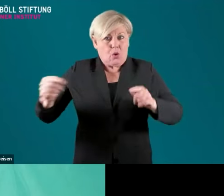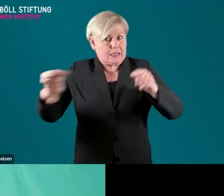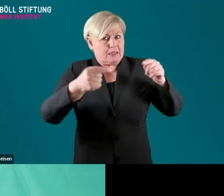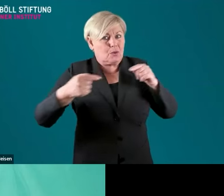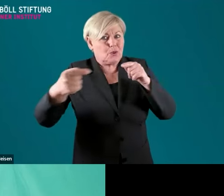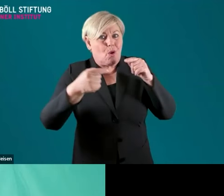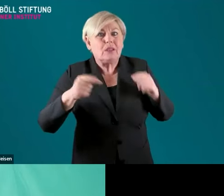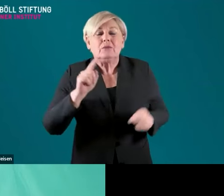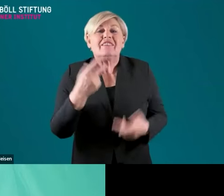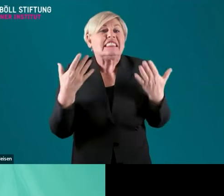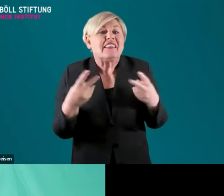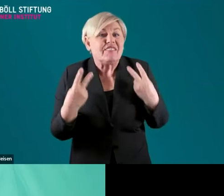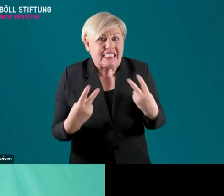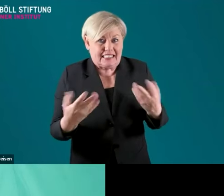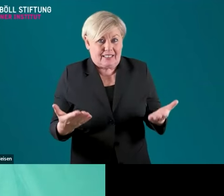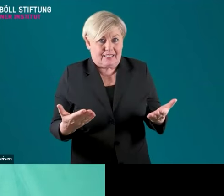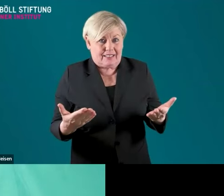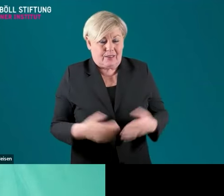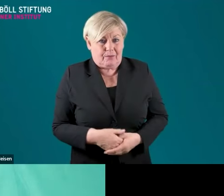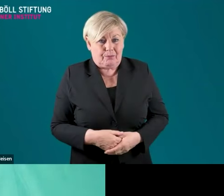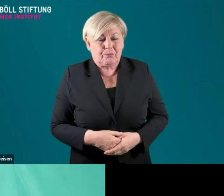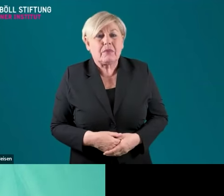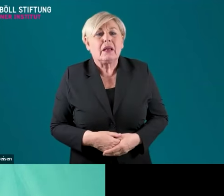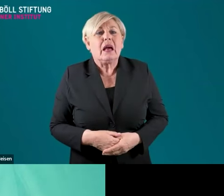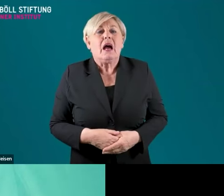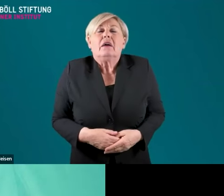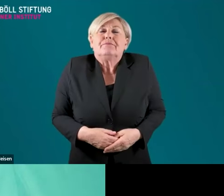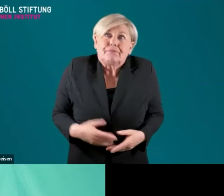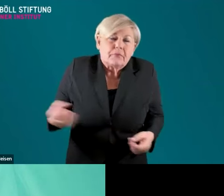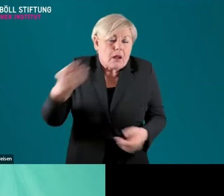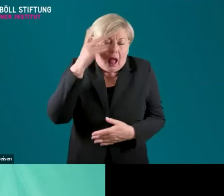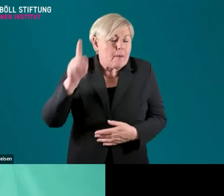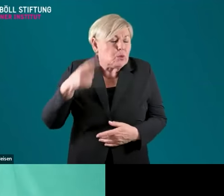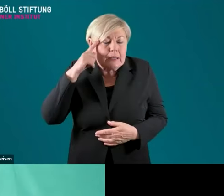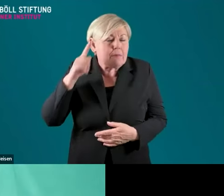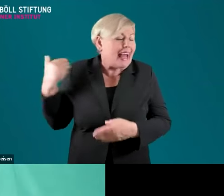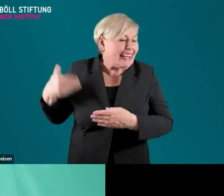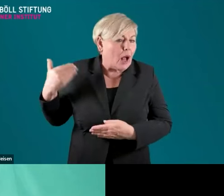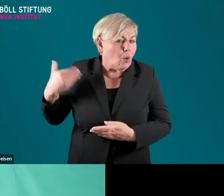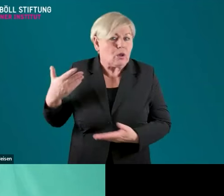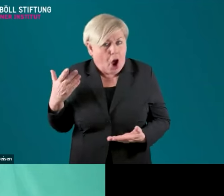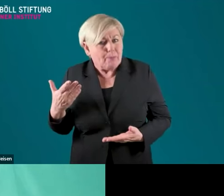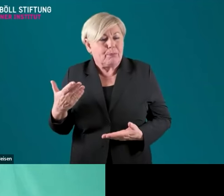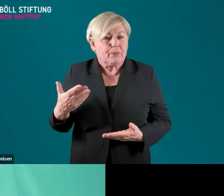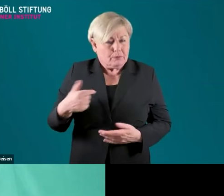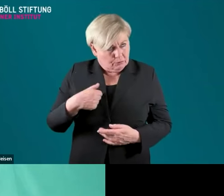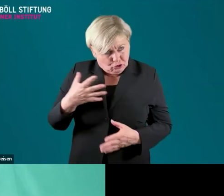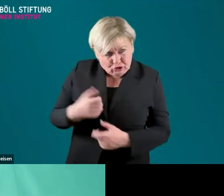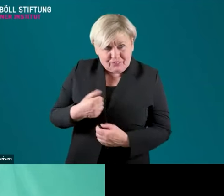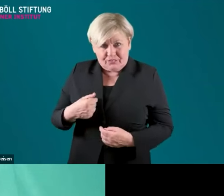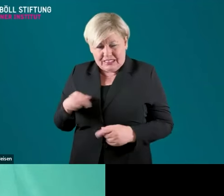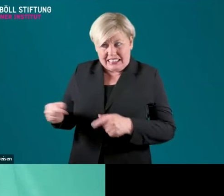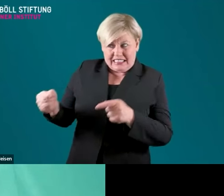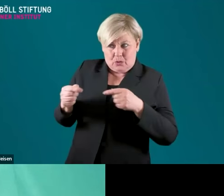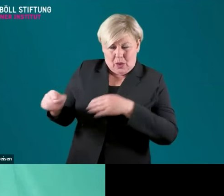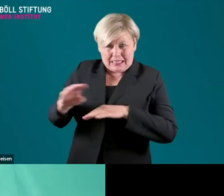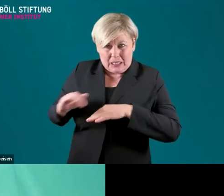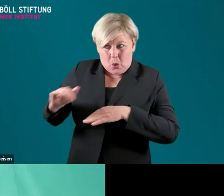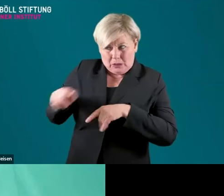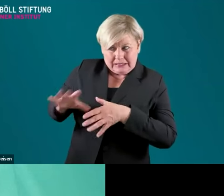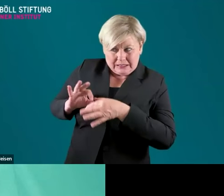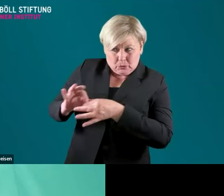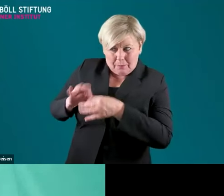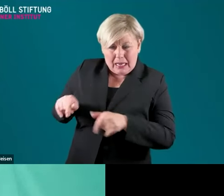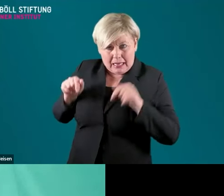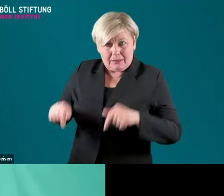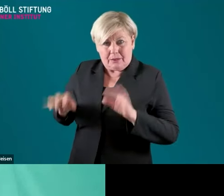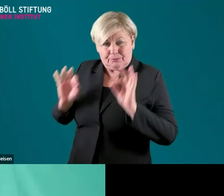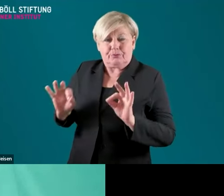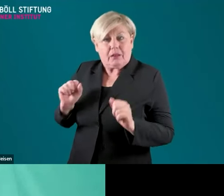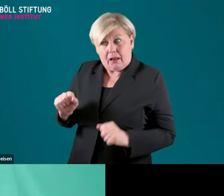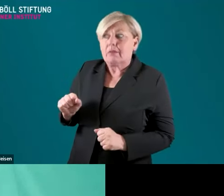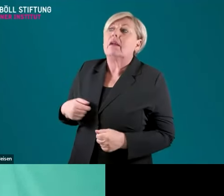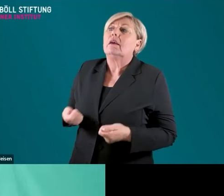Wichtig ist es, ich meine natürlich vor dem Hintergrund, ob man sich das zutraut in der Situation, in dem Kontext, da mindestens gegenzuhalten im Sinne von,